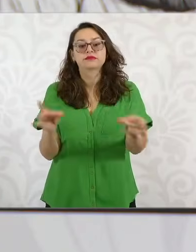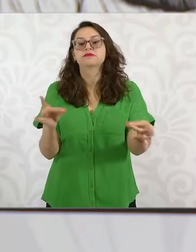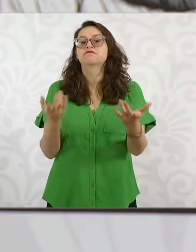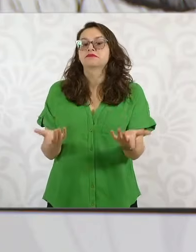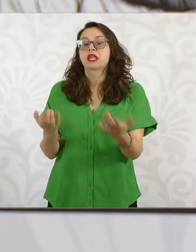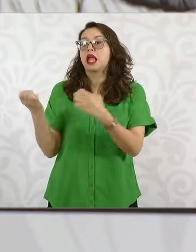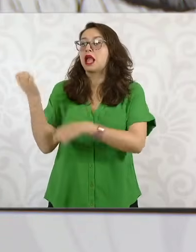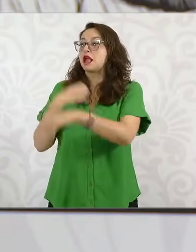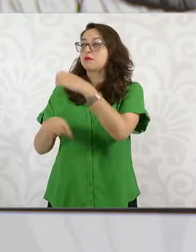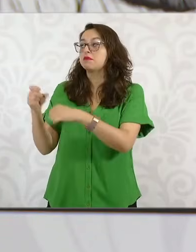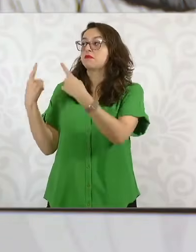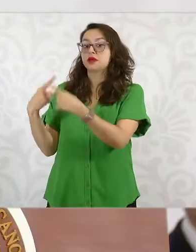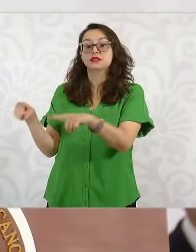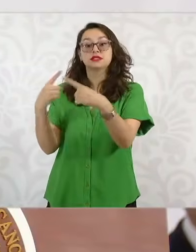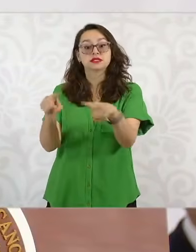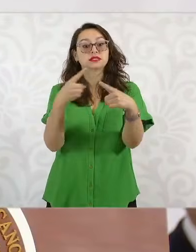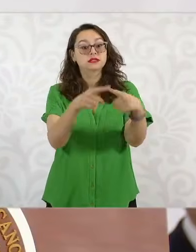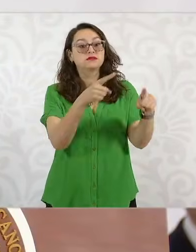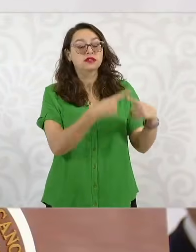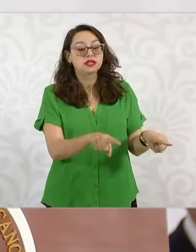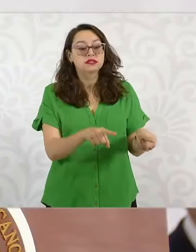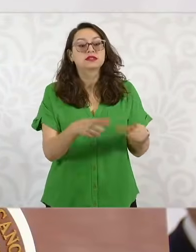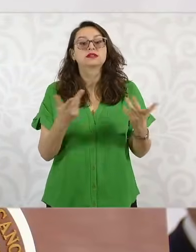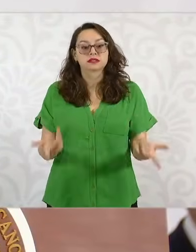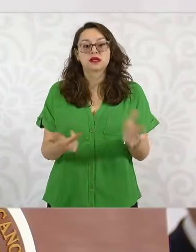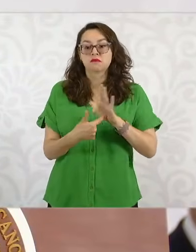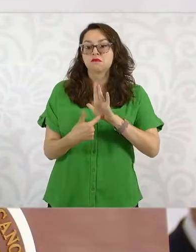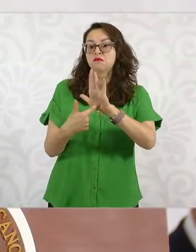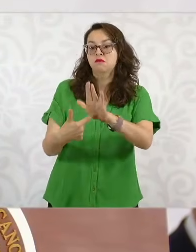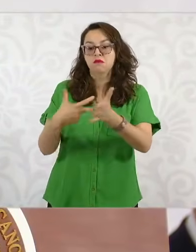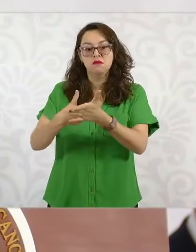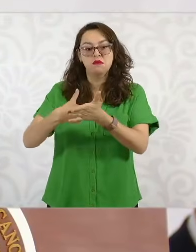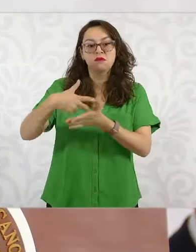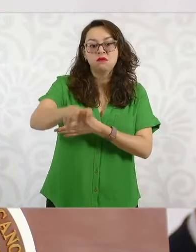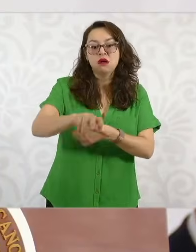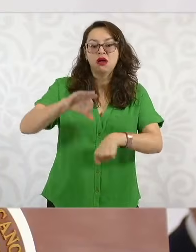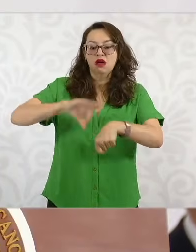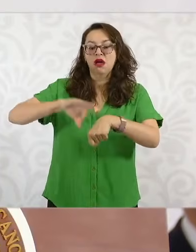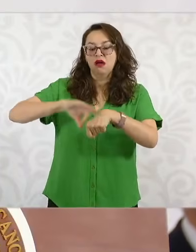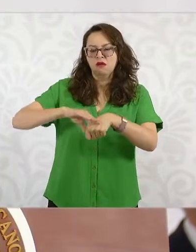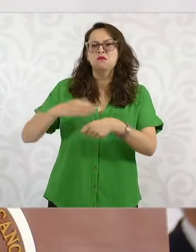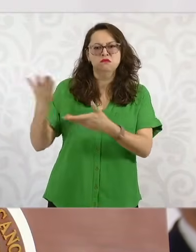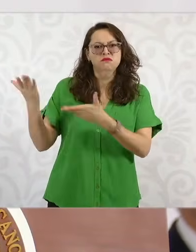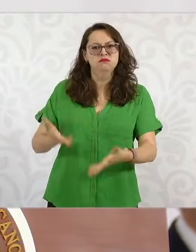cada una de ellas va a hablar en la mañanera para informar sobre su inversión de la cantidad